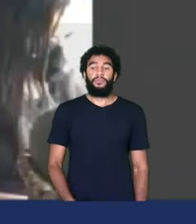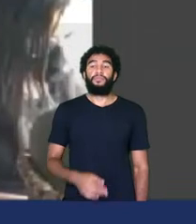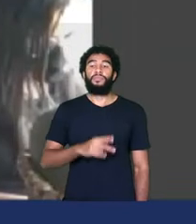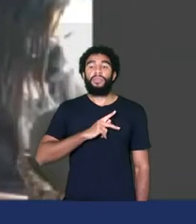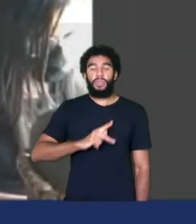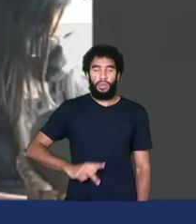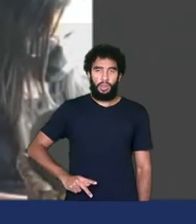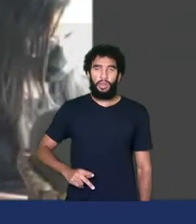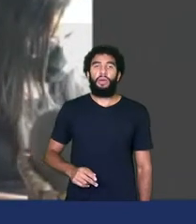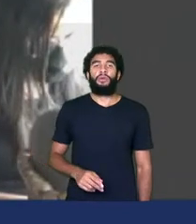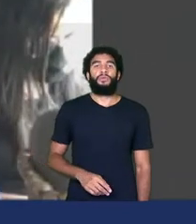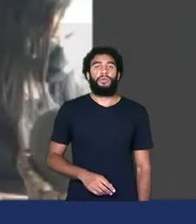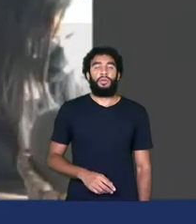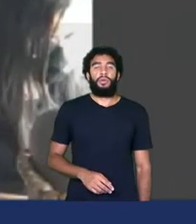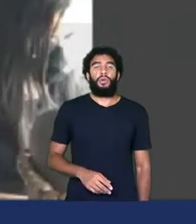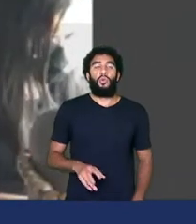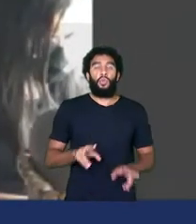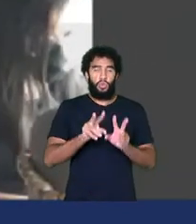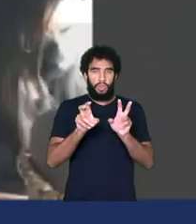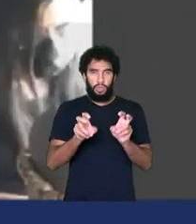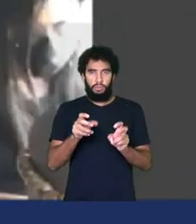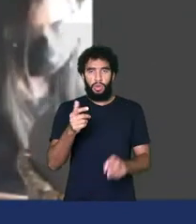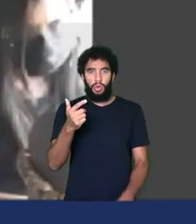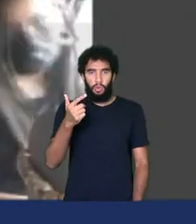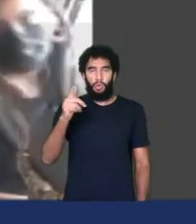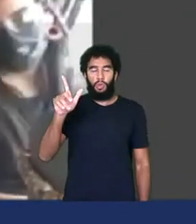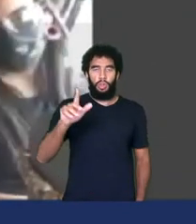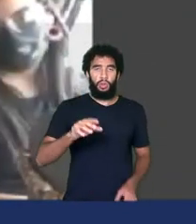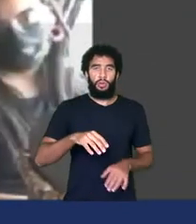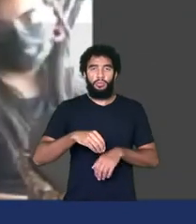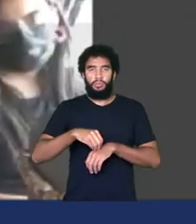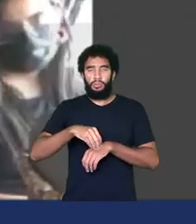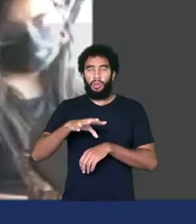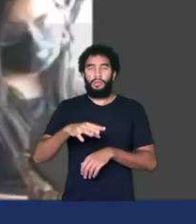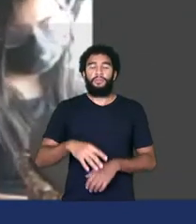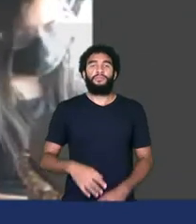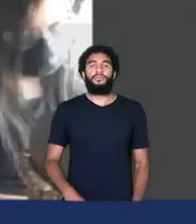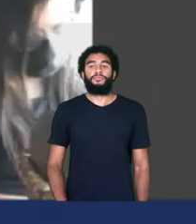NESSE INSTANTE. SENHOR PRESIDENTE, OUTRO TEMA QUE NOS